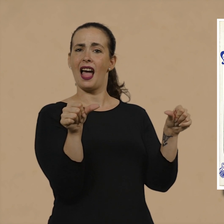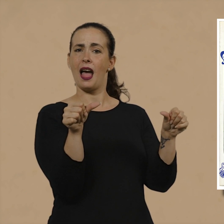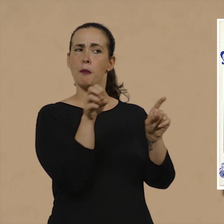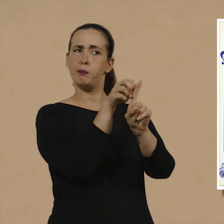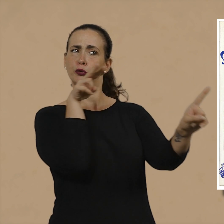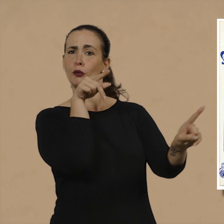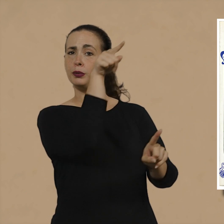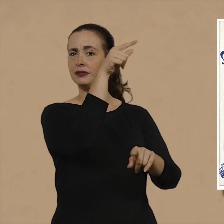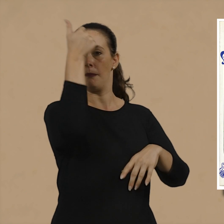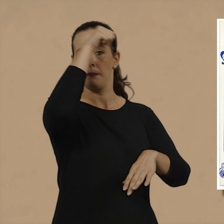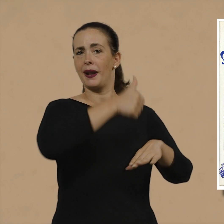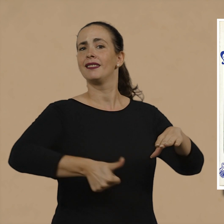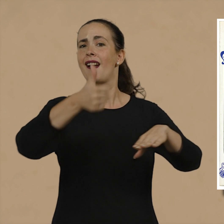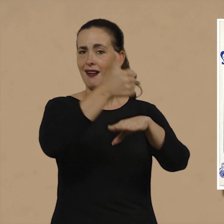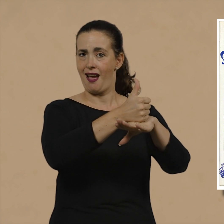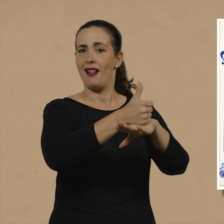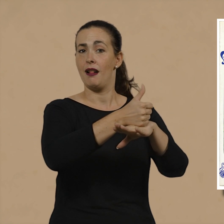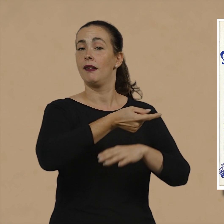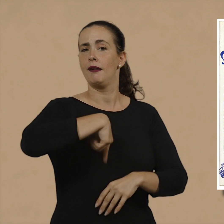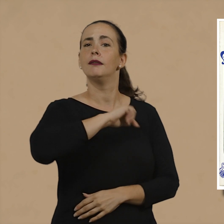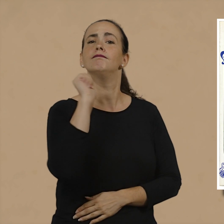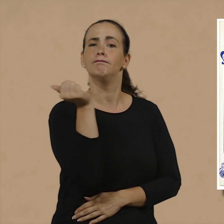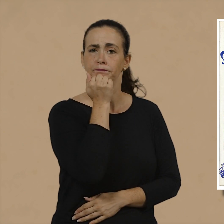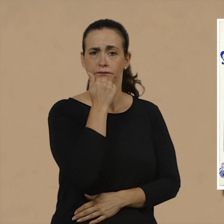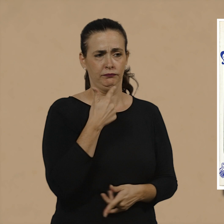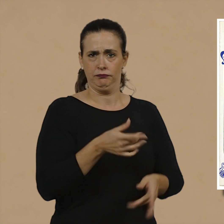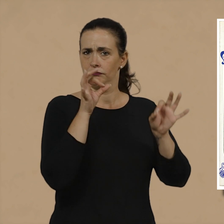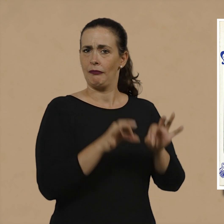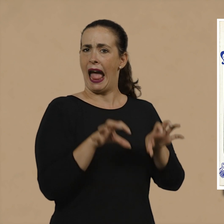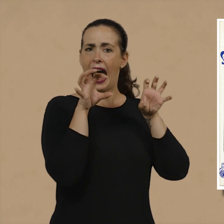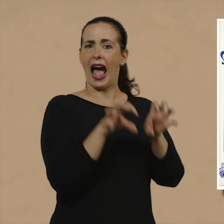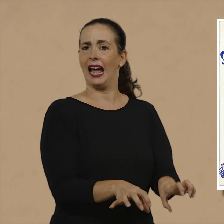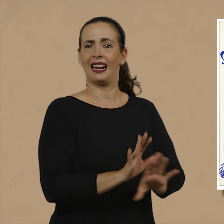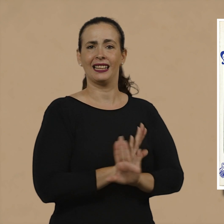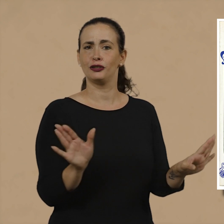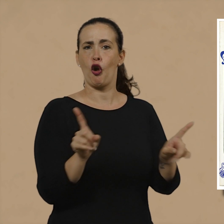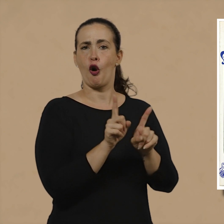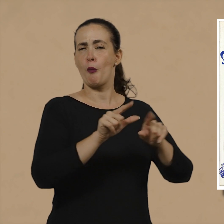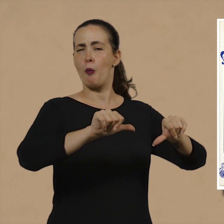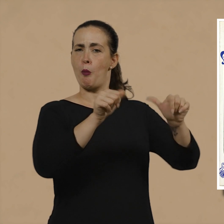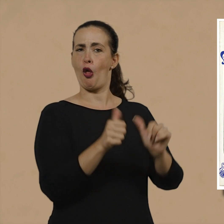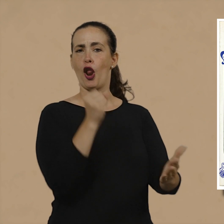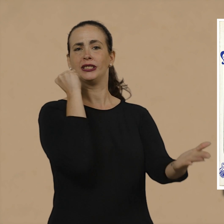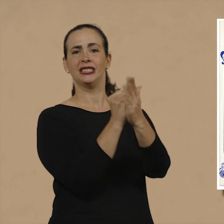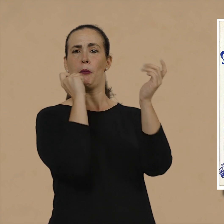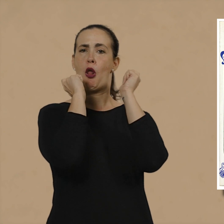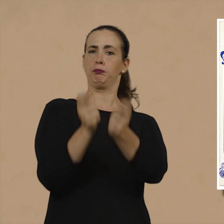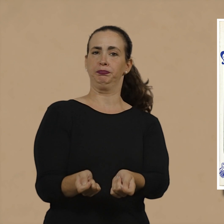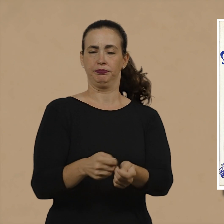i reclamen la transgressió d’un model carregat de textualitat simbòlica.